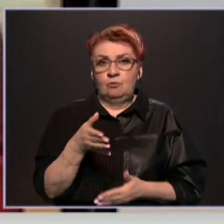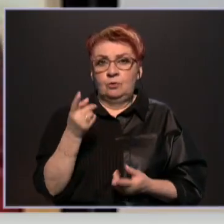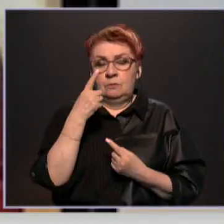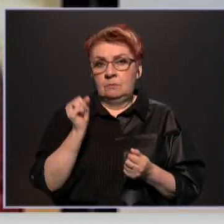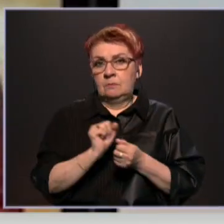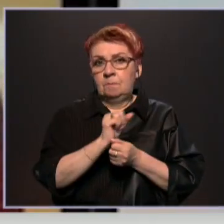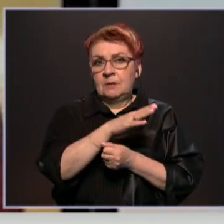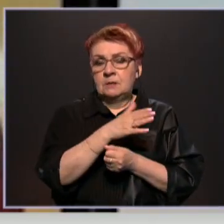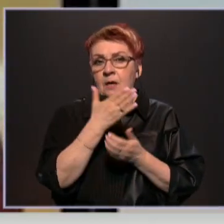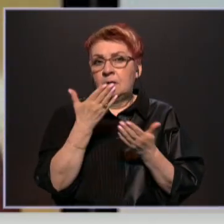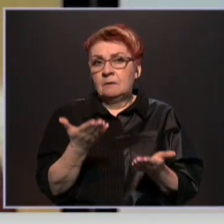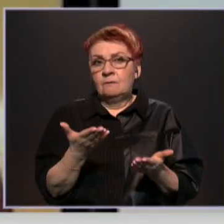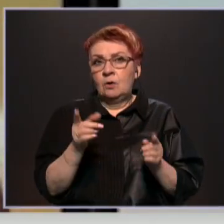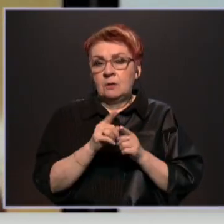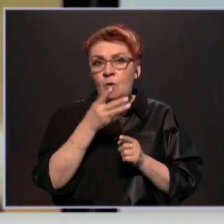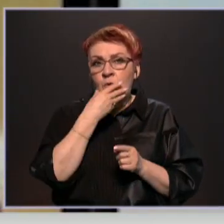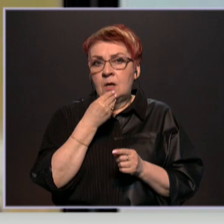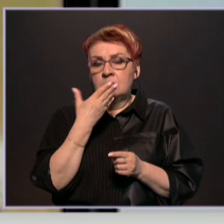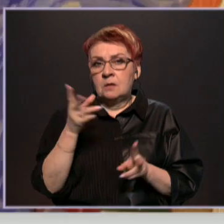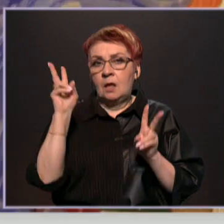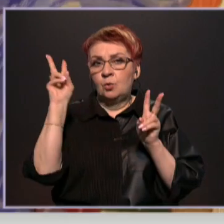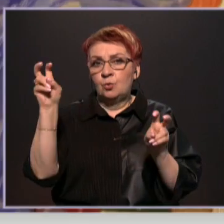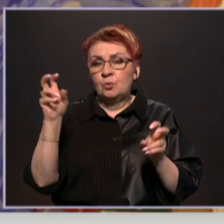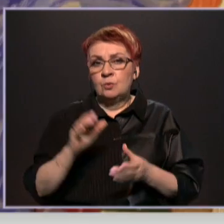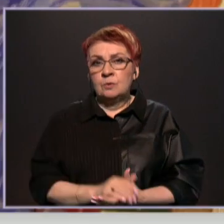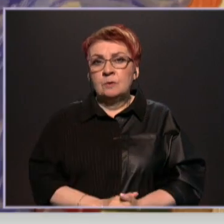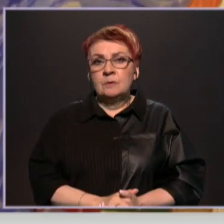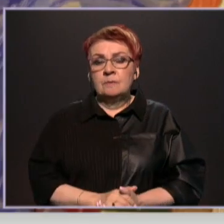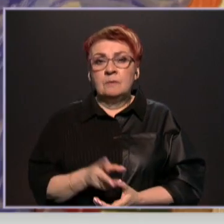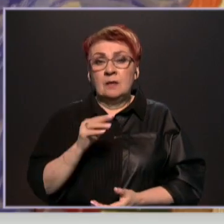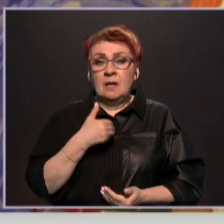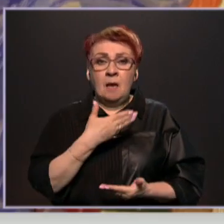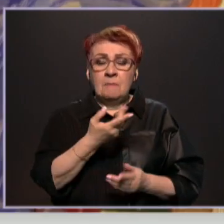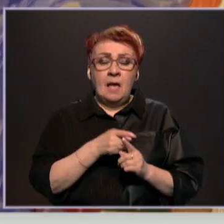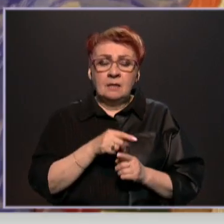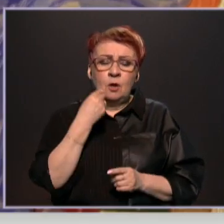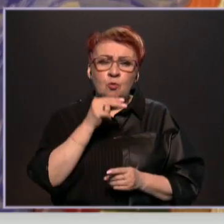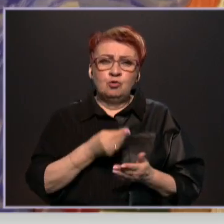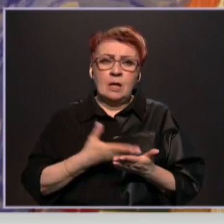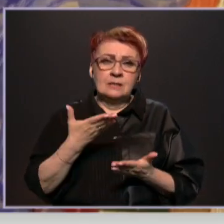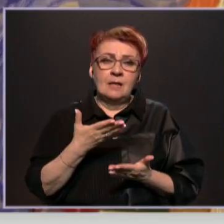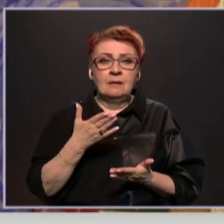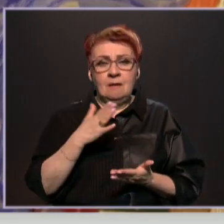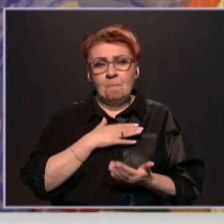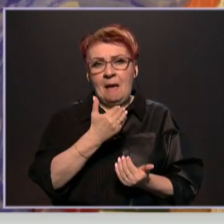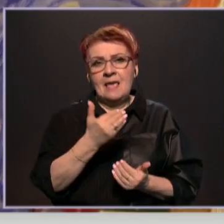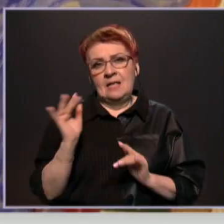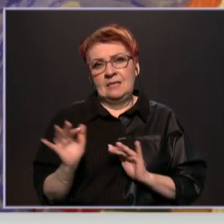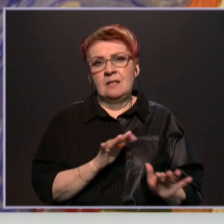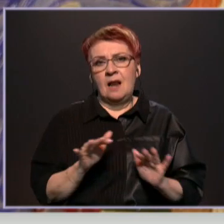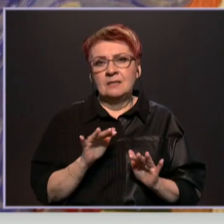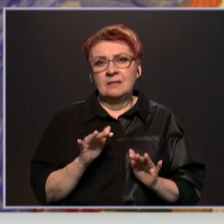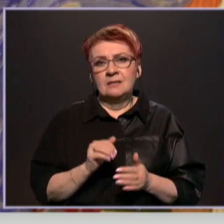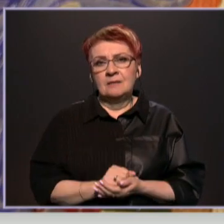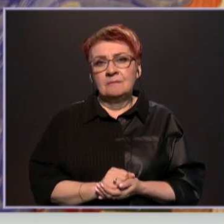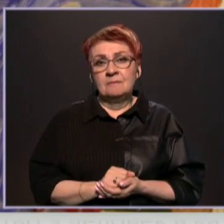уже вот такую красоту вот ну для меня это лучшая оценка моей деятельности вот значит что-то их